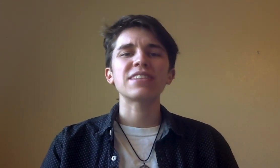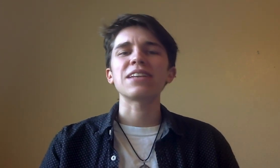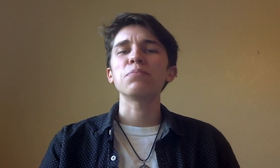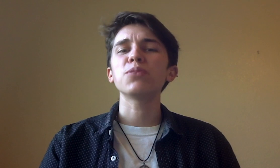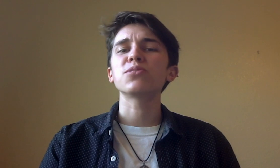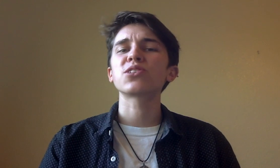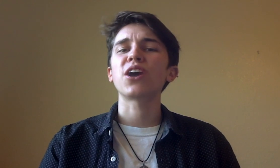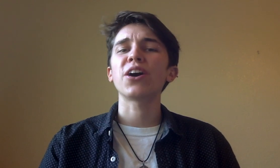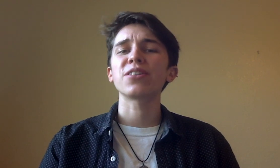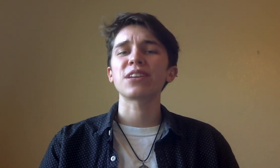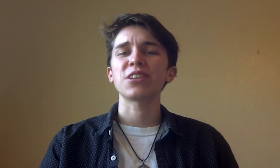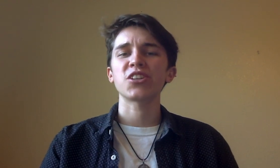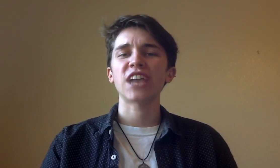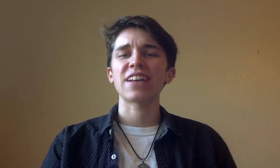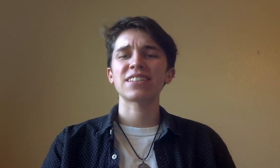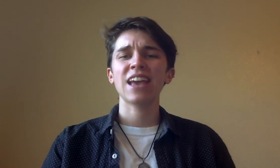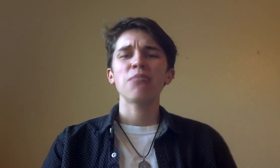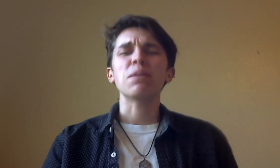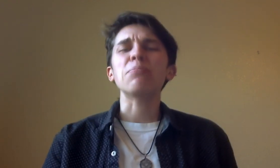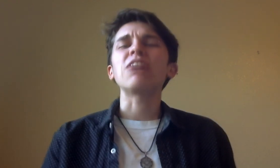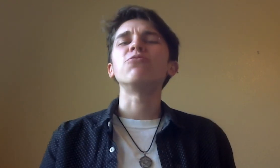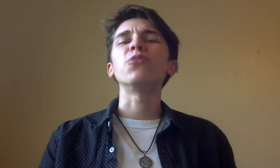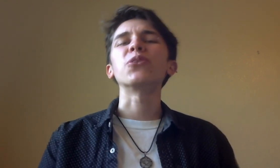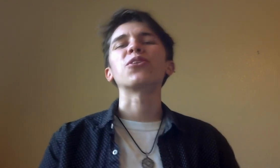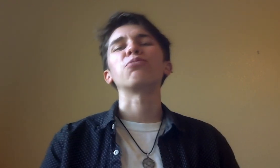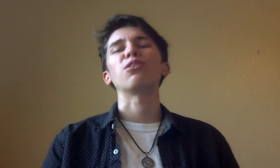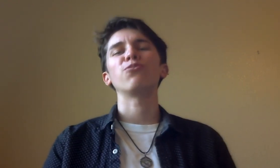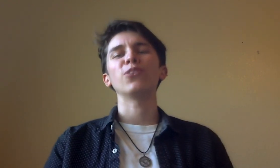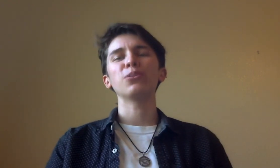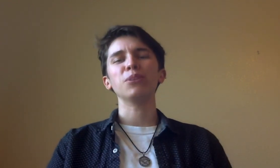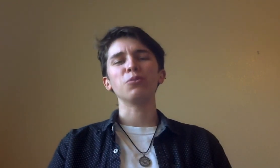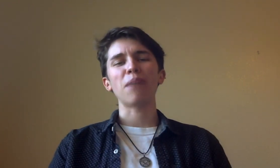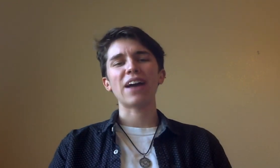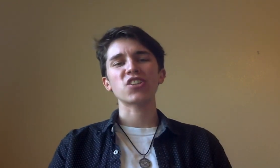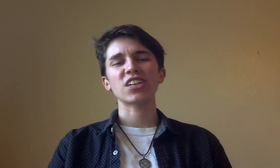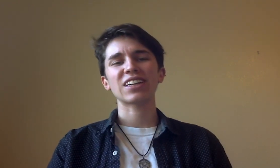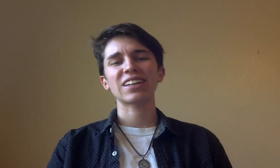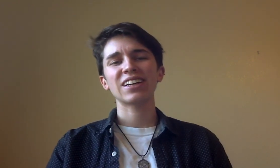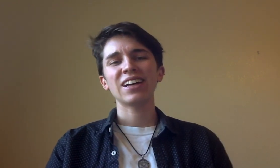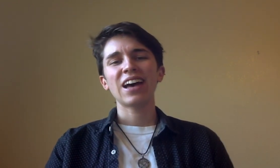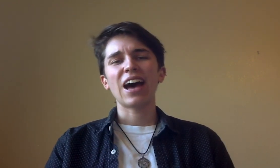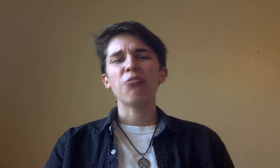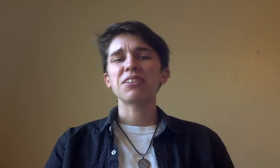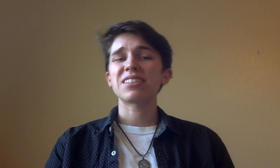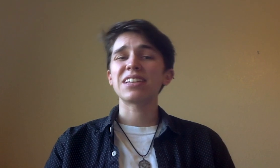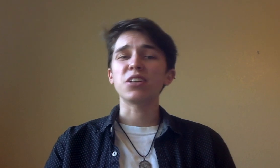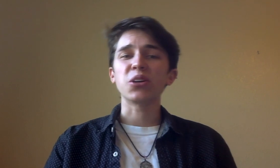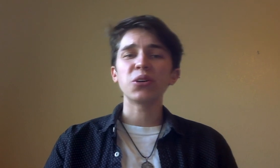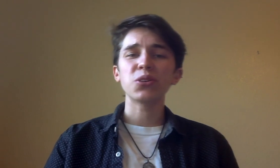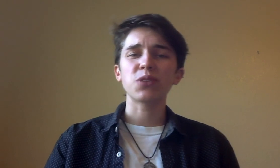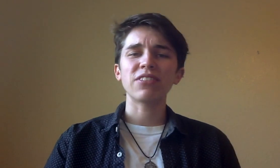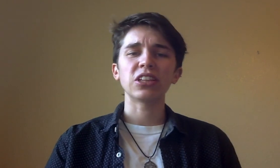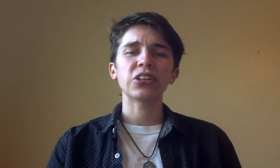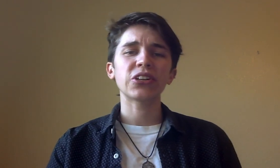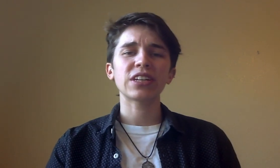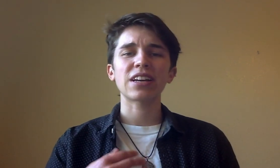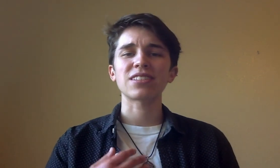con cicatrices de luna creciente en el pecho radiantes con la magia de la luna llena. Quiero ver chicas que no han aprendido